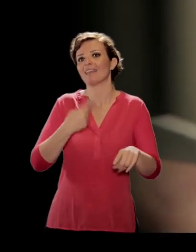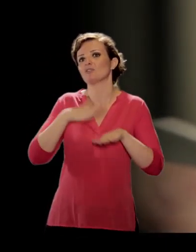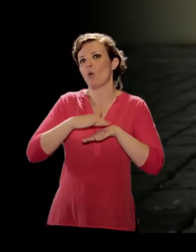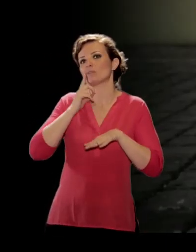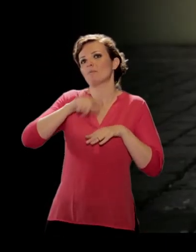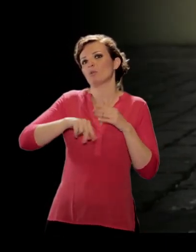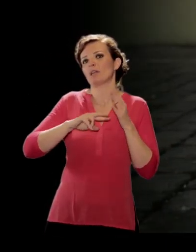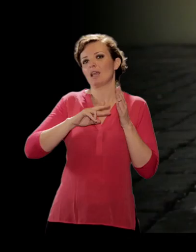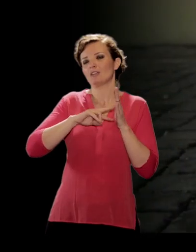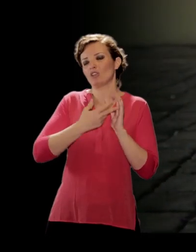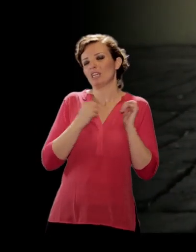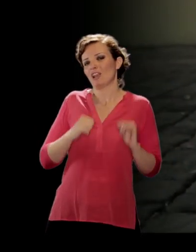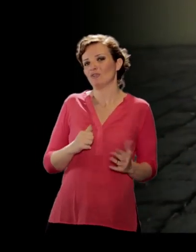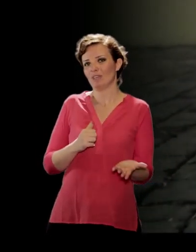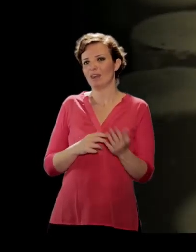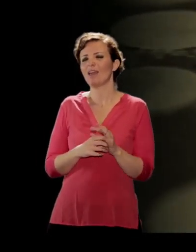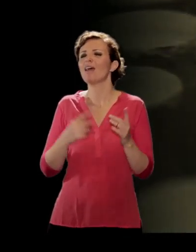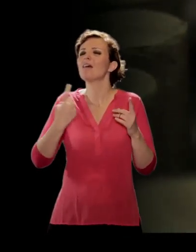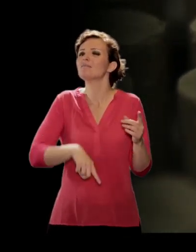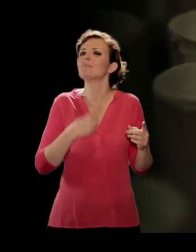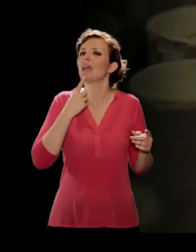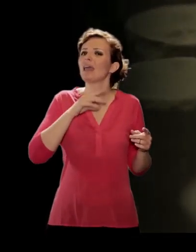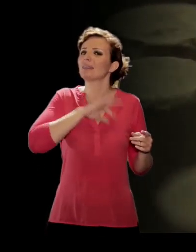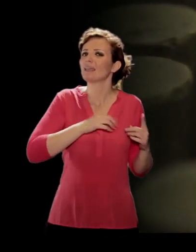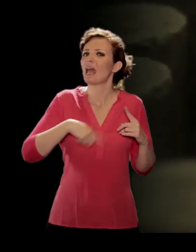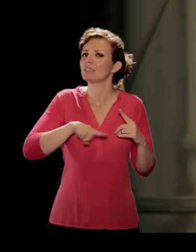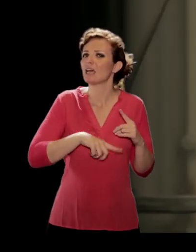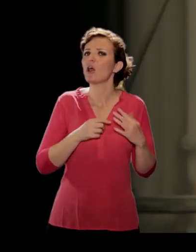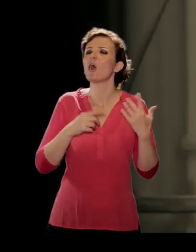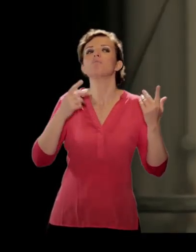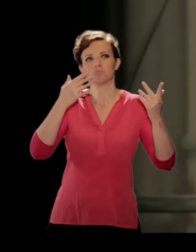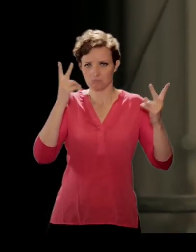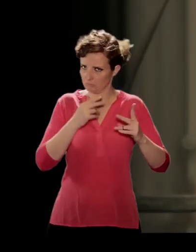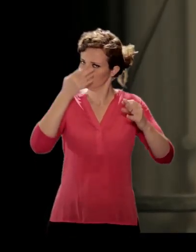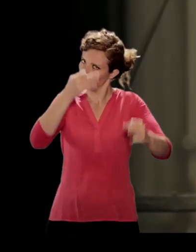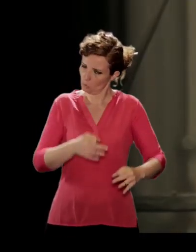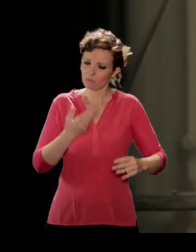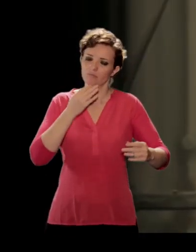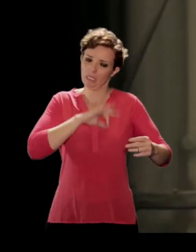Quello che ci interessa nella nostra scuola non sono soltanto le performance e le qualità